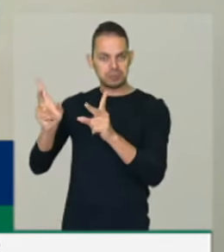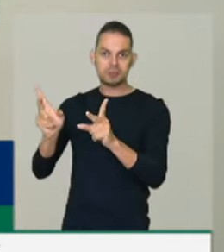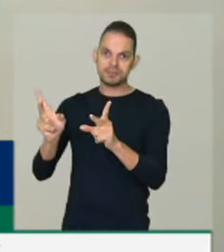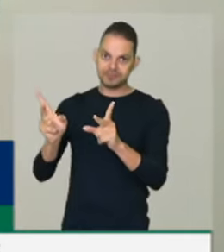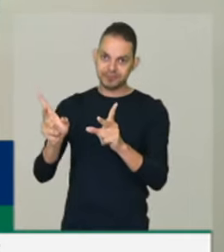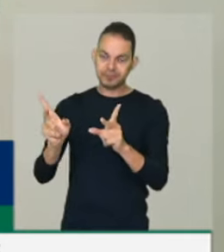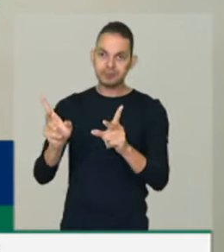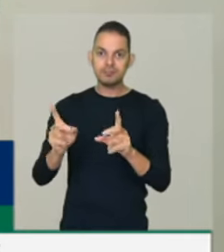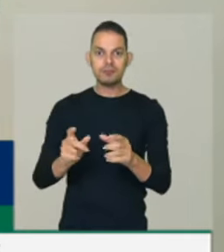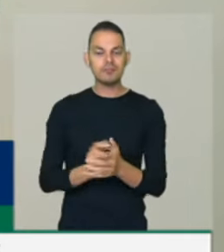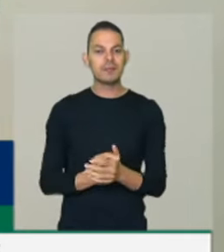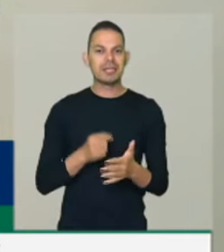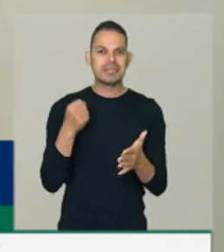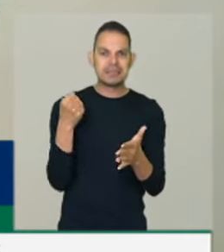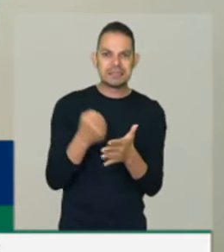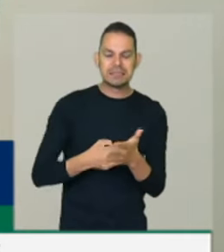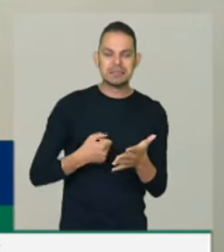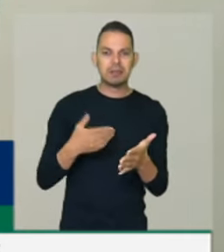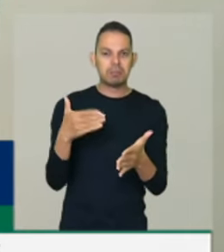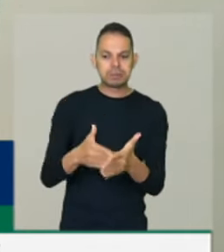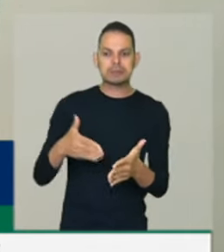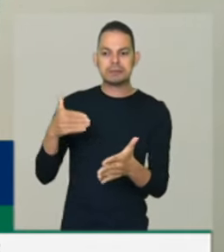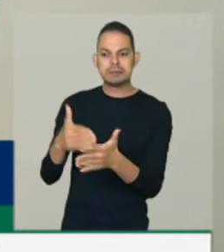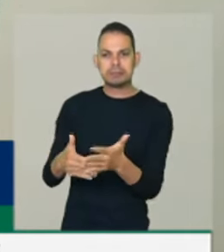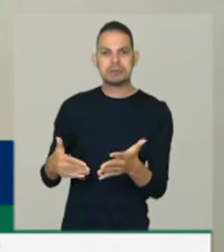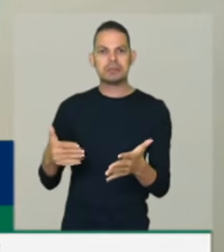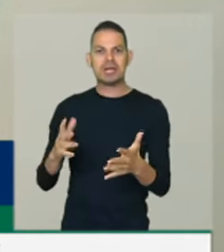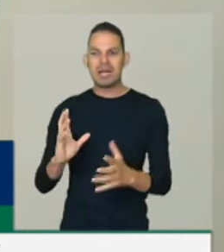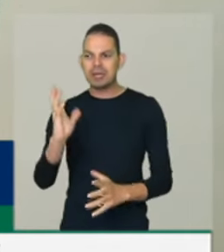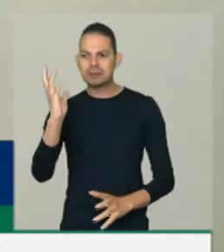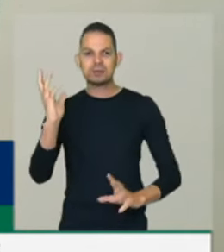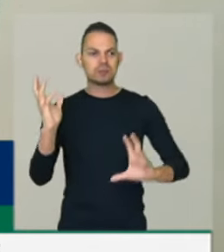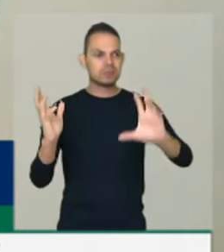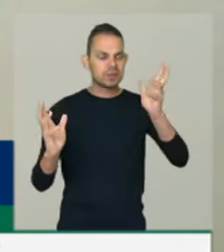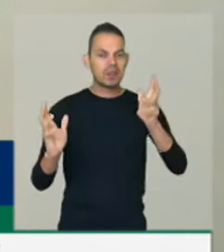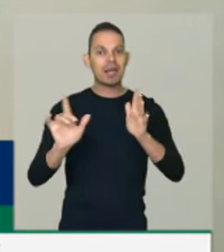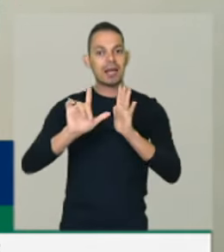QUESTÃO CLIMÁTICA E ATRASOU SIM NA QUESTÃO DAS VACINAS, ATRAPALHOU E DISSE QUE ESSA NÃO QUERIA, A OUTRA NÃO SEI